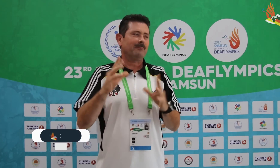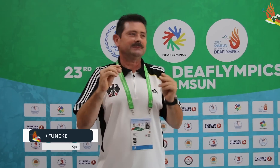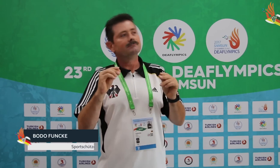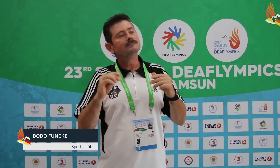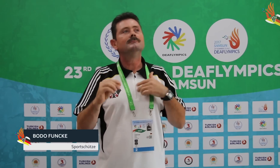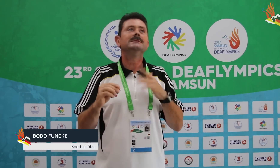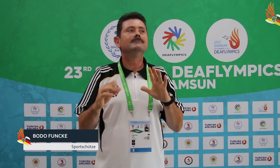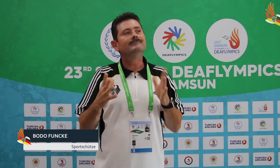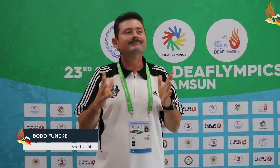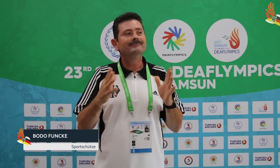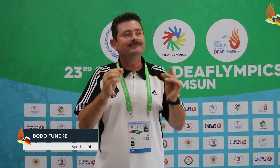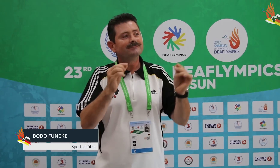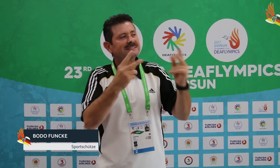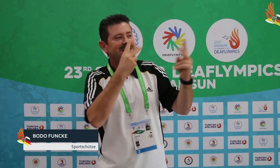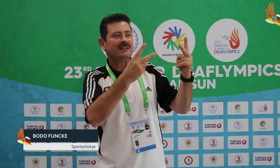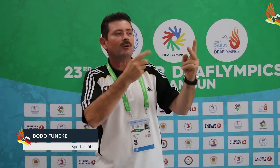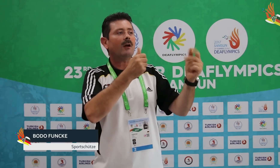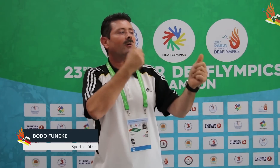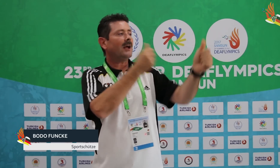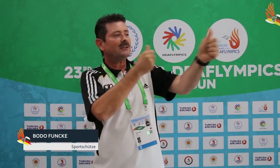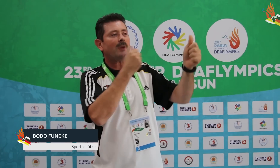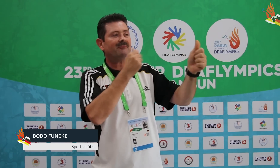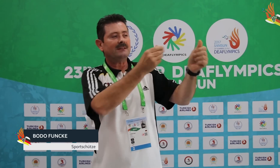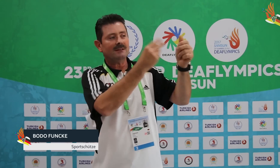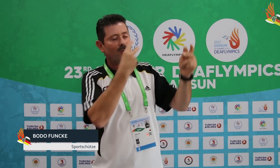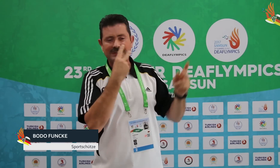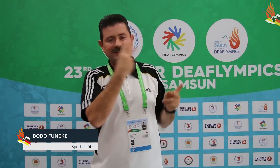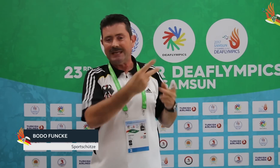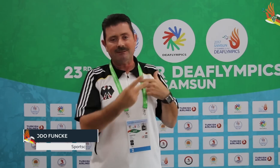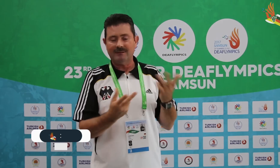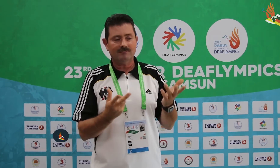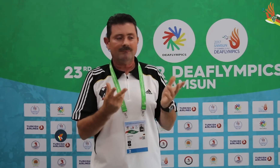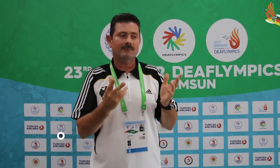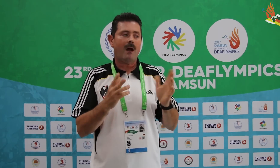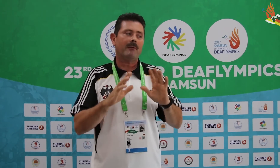Dann kam das Finale. Ich hatte zwischendurch Sichtprobleme und bin am Ende leider nur Achter geworden.